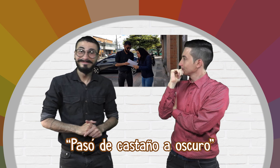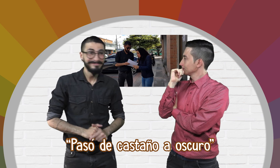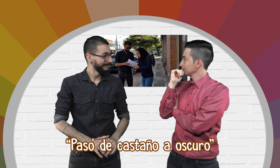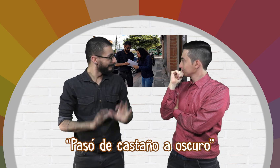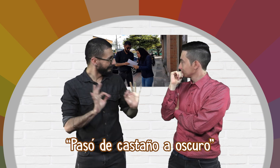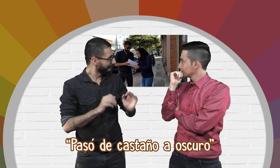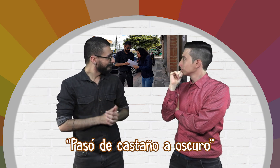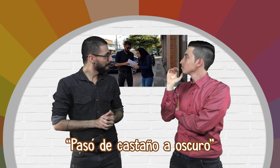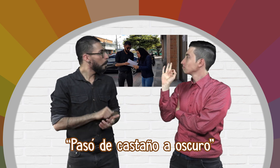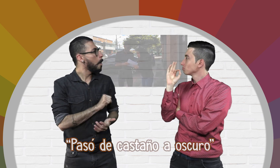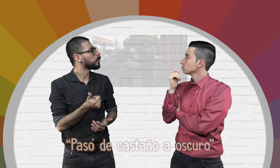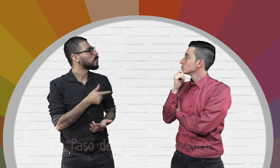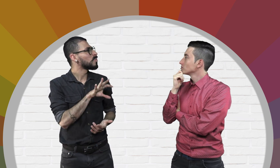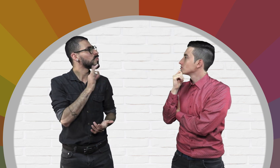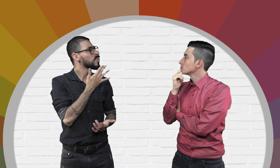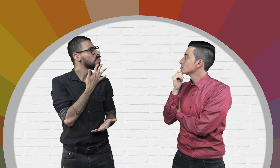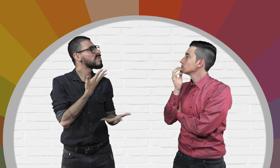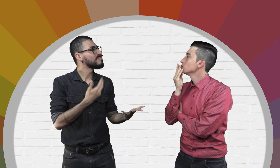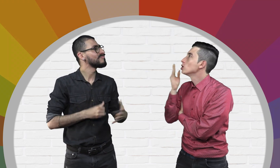Perfecto.: Elijamos otro color.